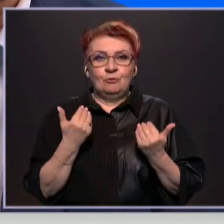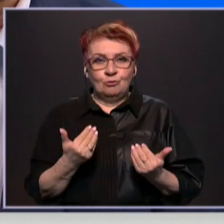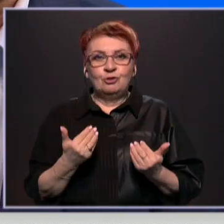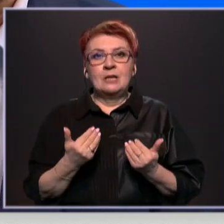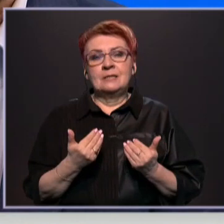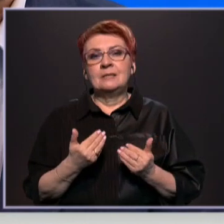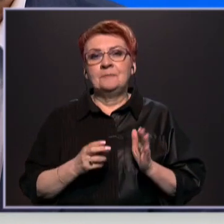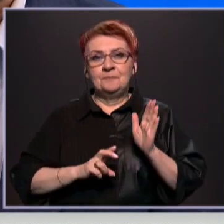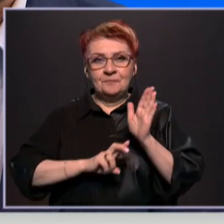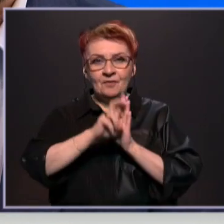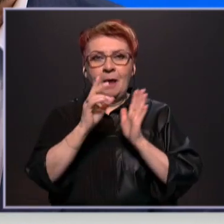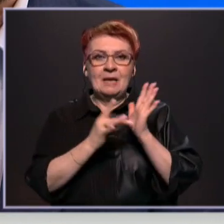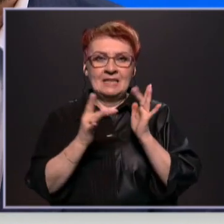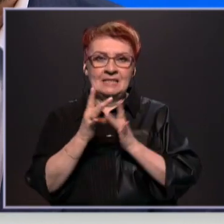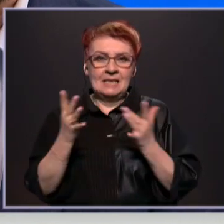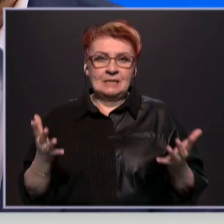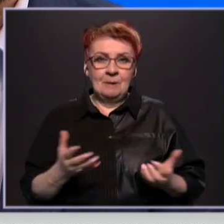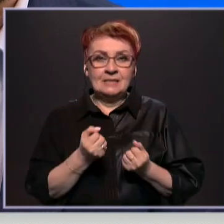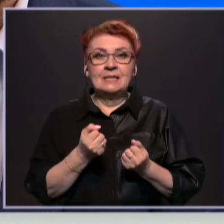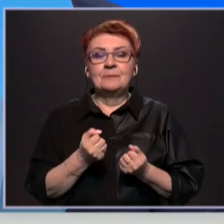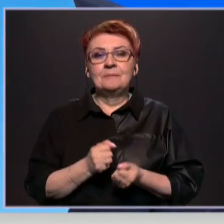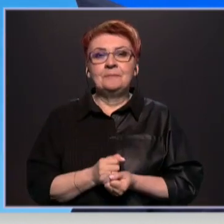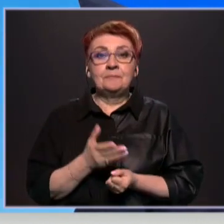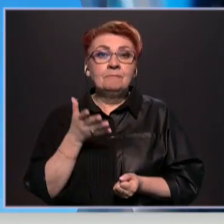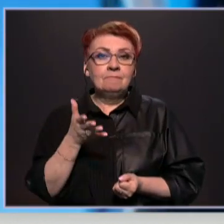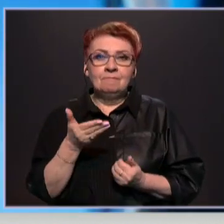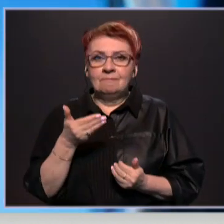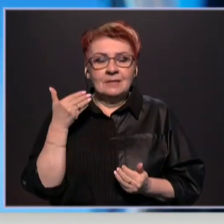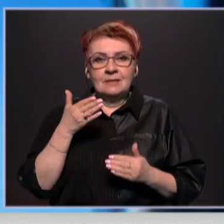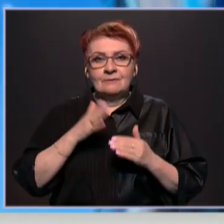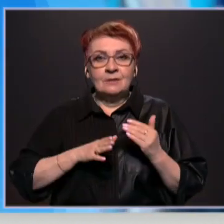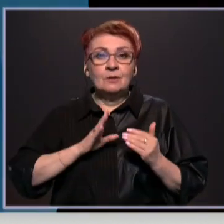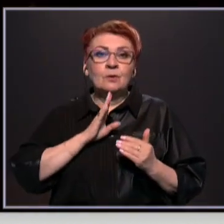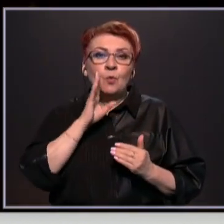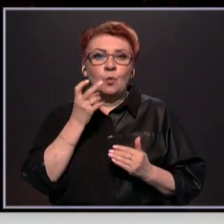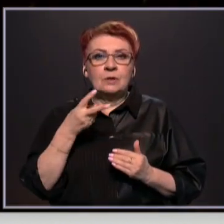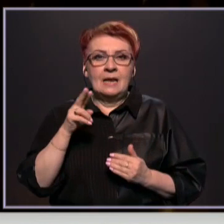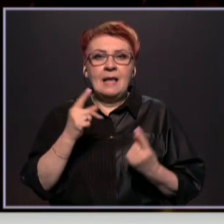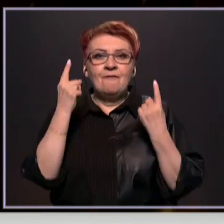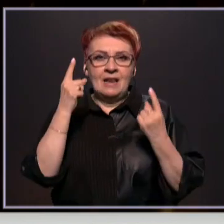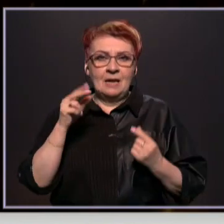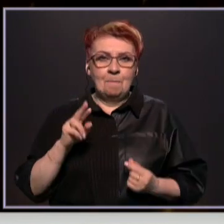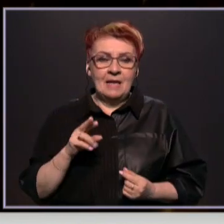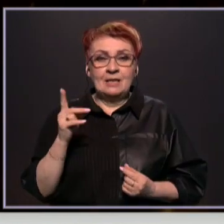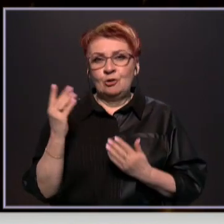Спасителя буквально 5 минут завершилось утренняя Великой пятницы и чтение 12